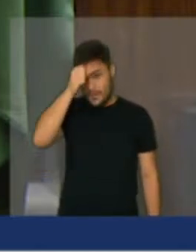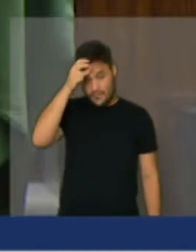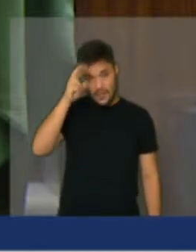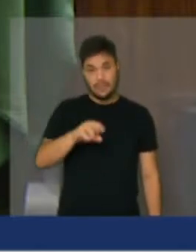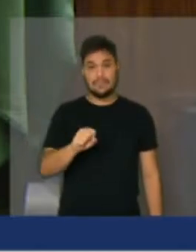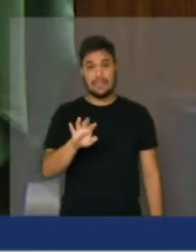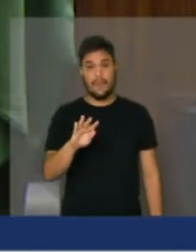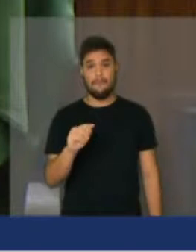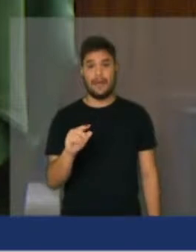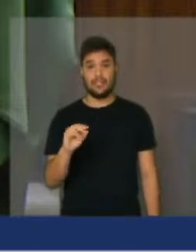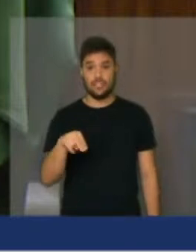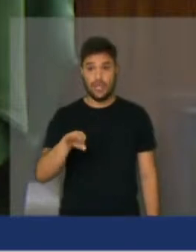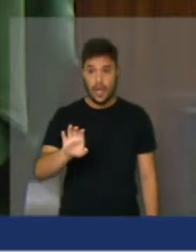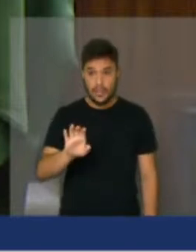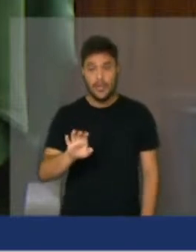PROGRAMAS, UM PAGANDO 24 MESES QUEM FINANCIAR DURANTE A